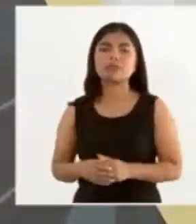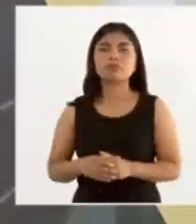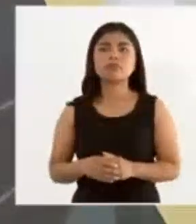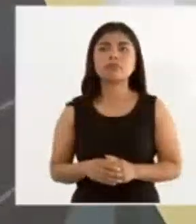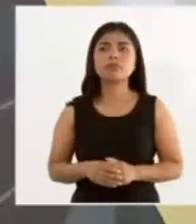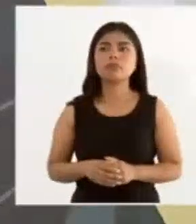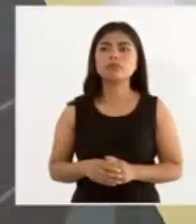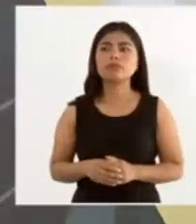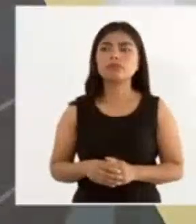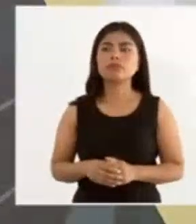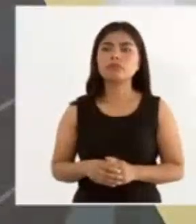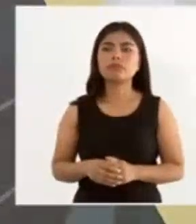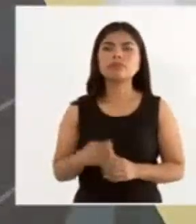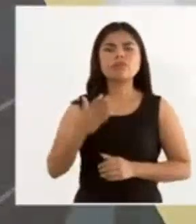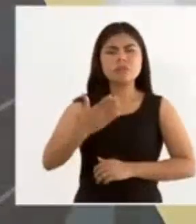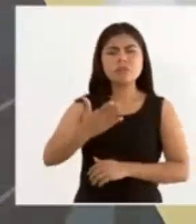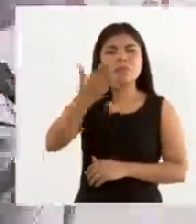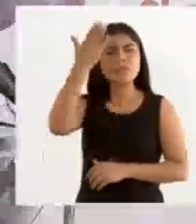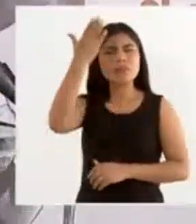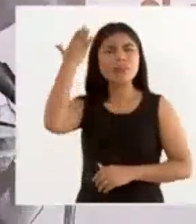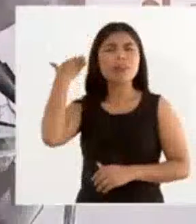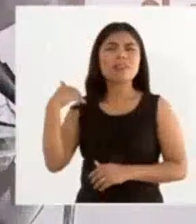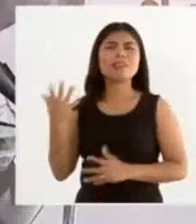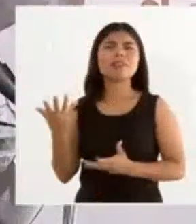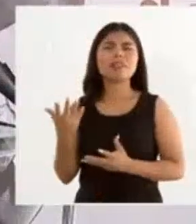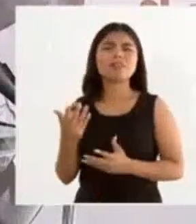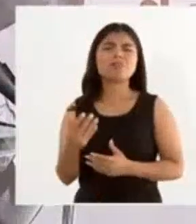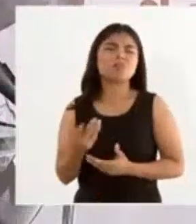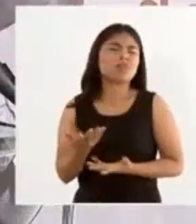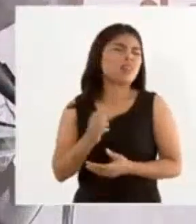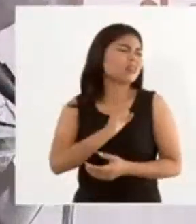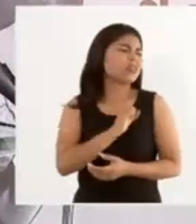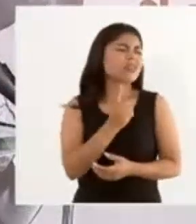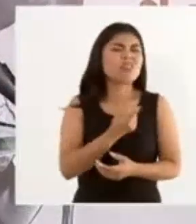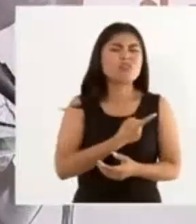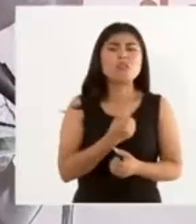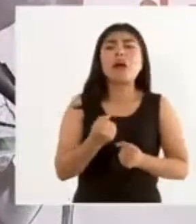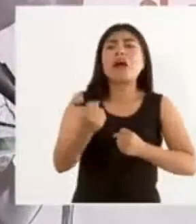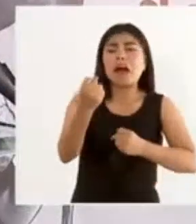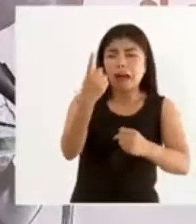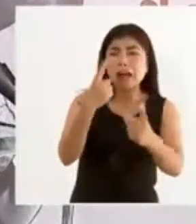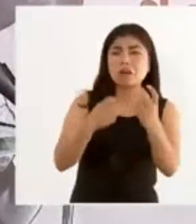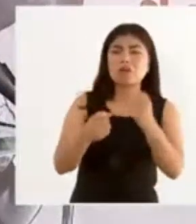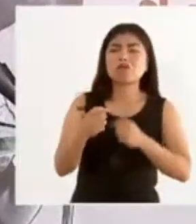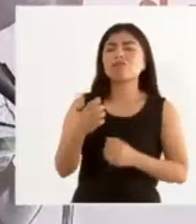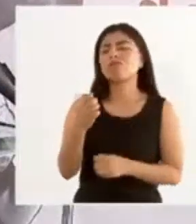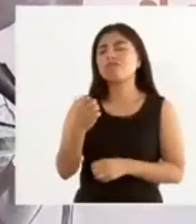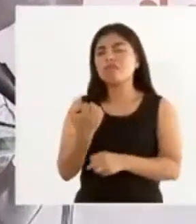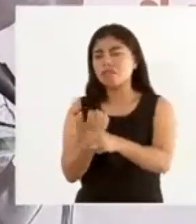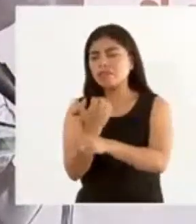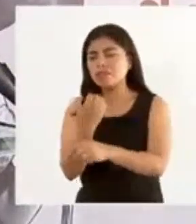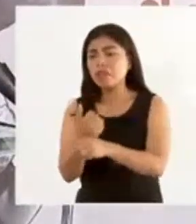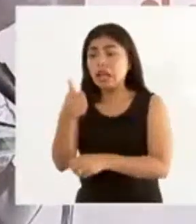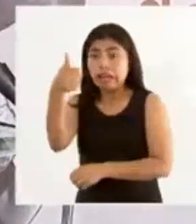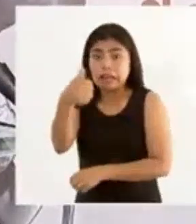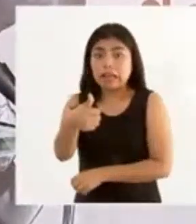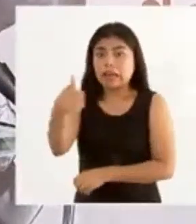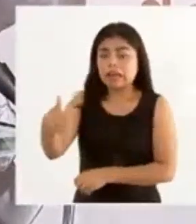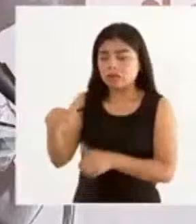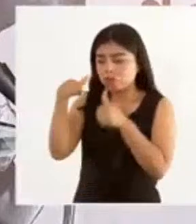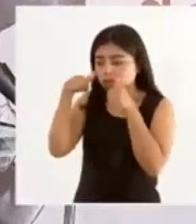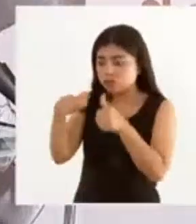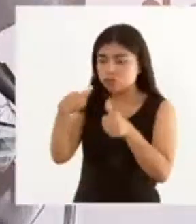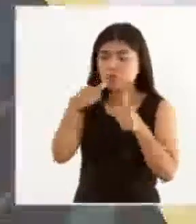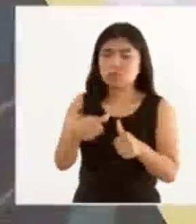antes? Antes había un sistema de salud que atendía cada estado. Todavía hay estados que no han